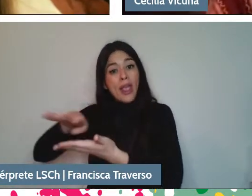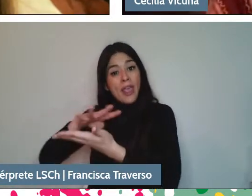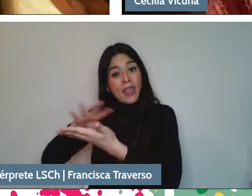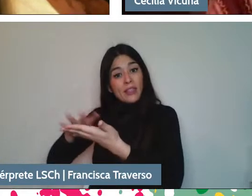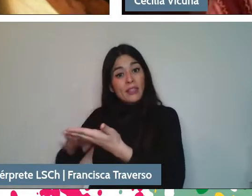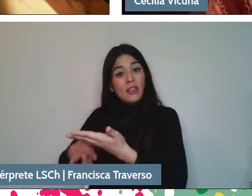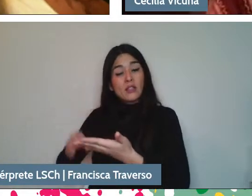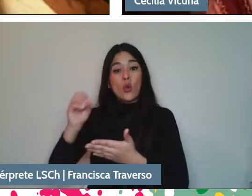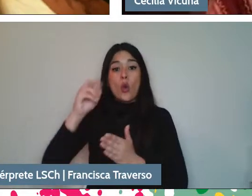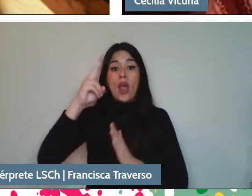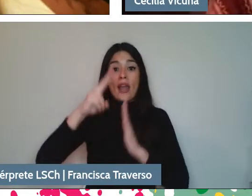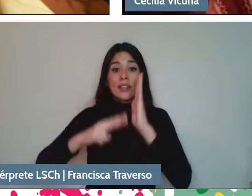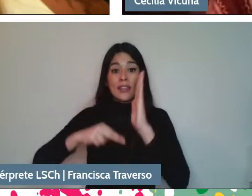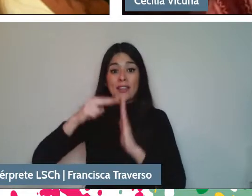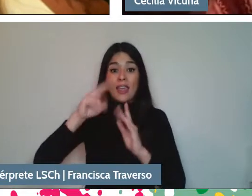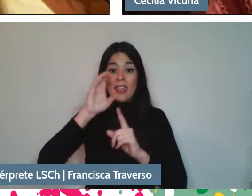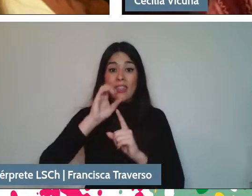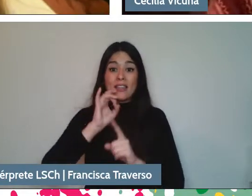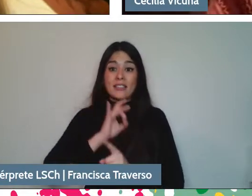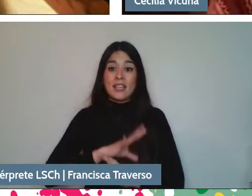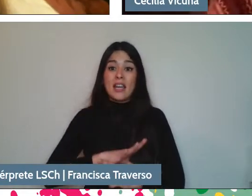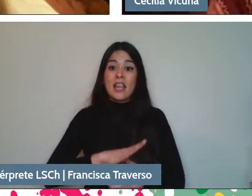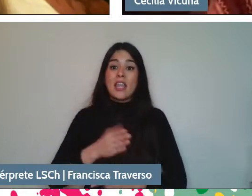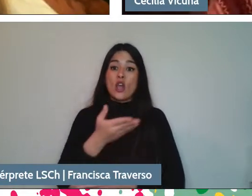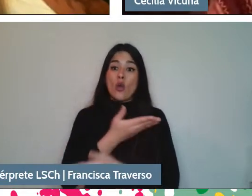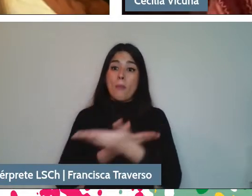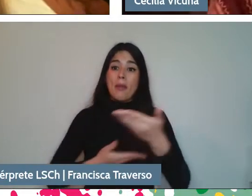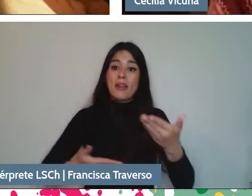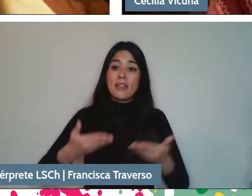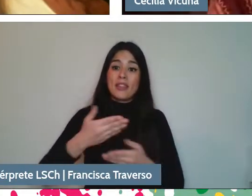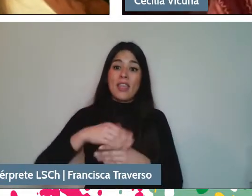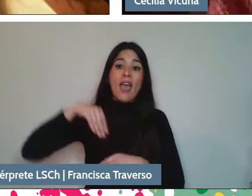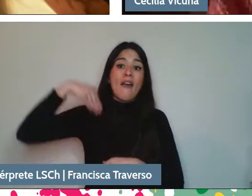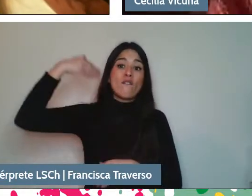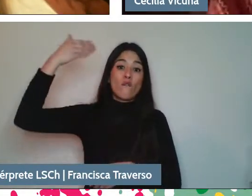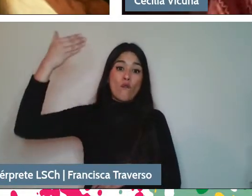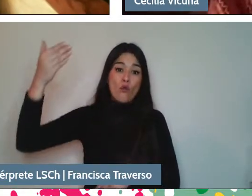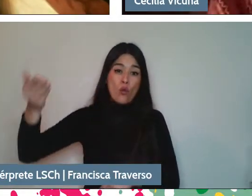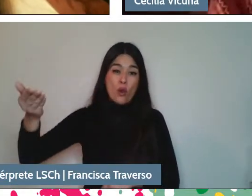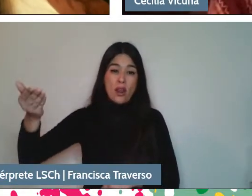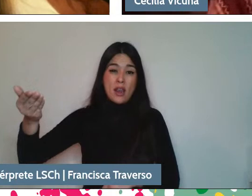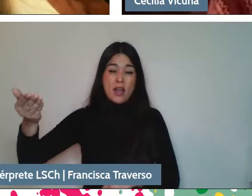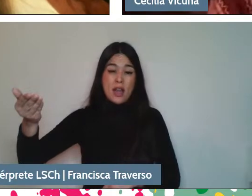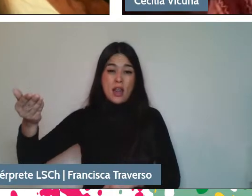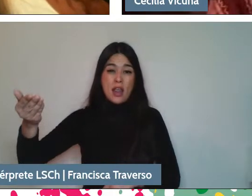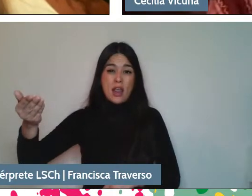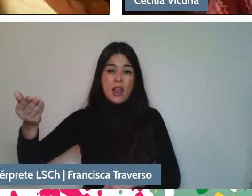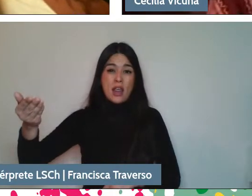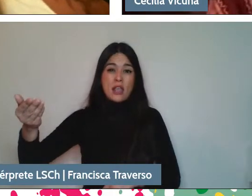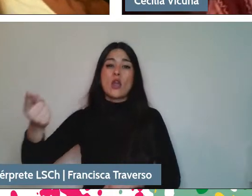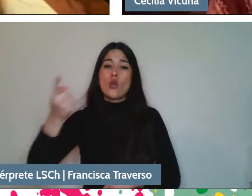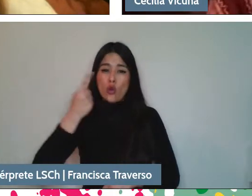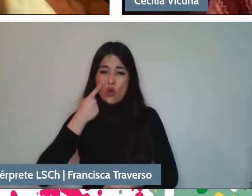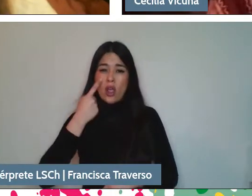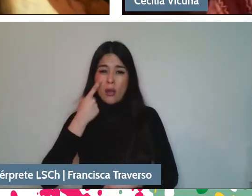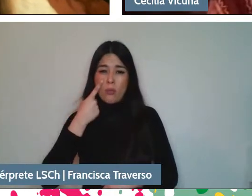afuera cuyas voces todavía no conozcamos o no se conozcan debido a los tiempos de exilio?".